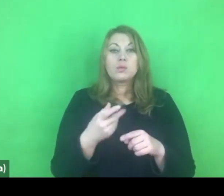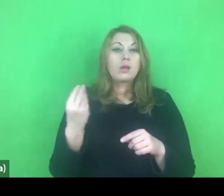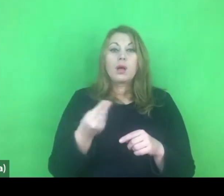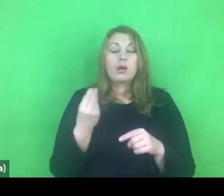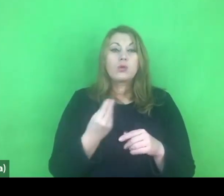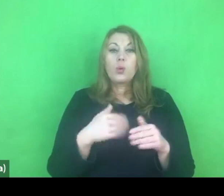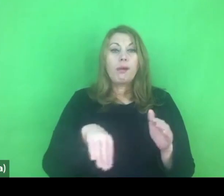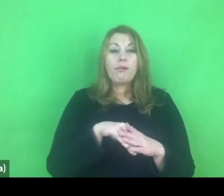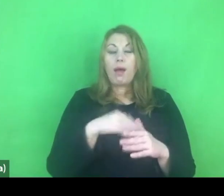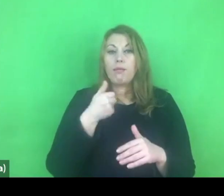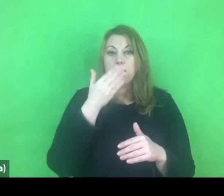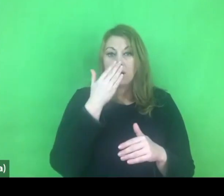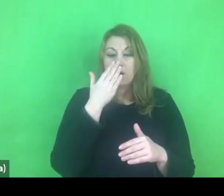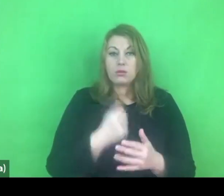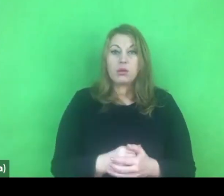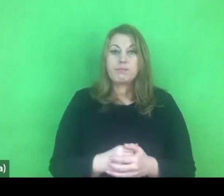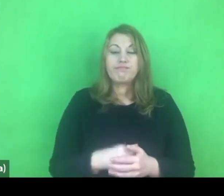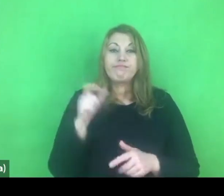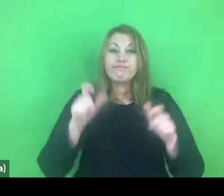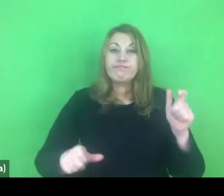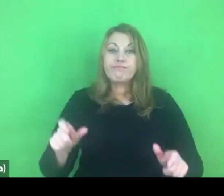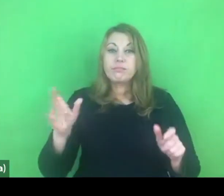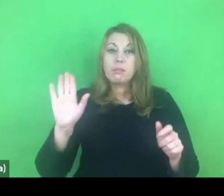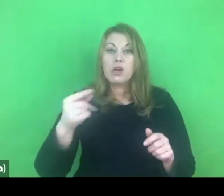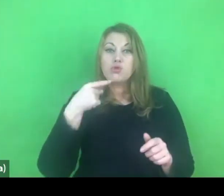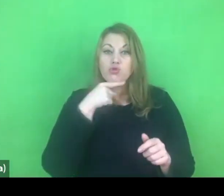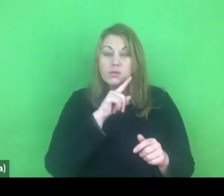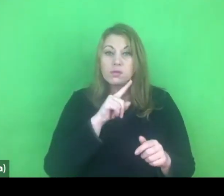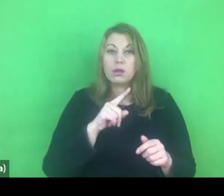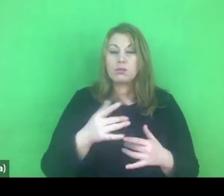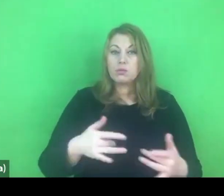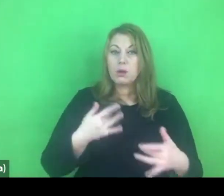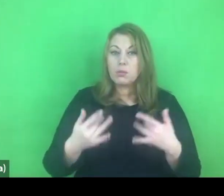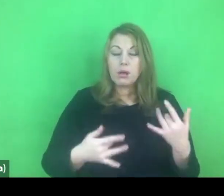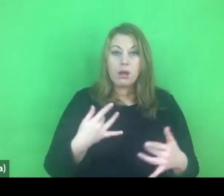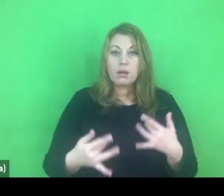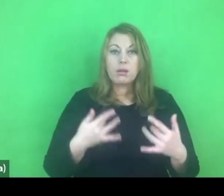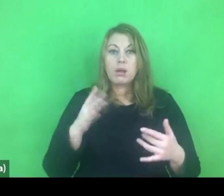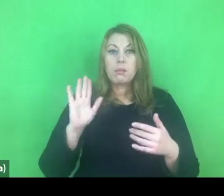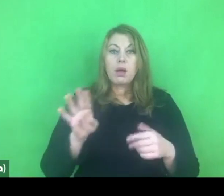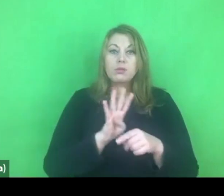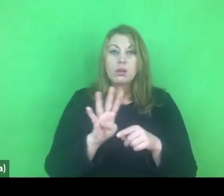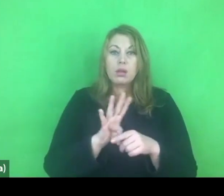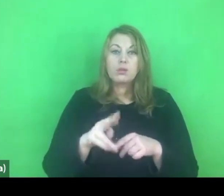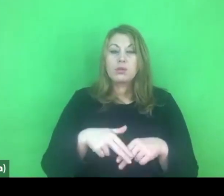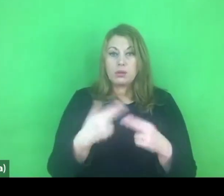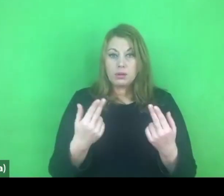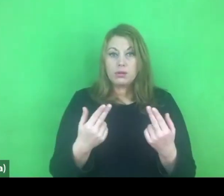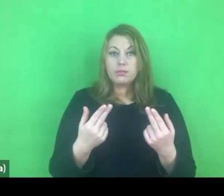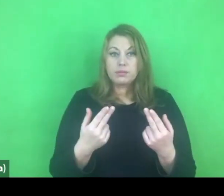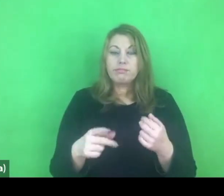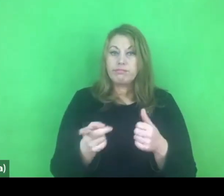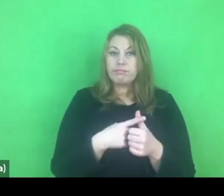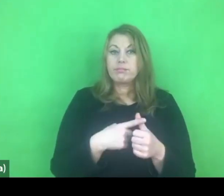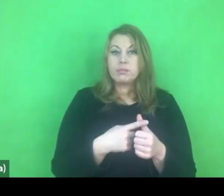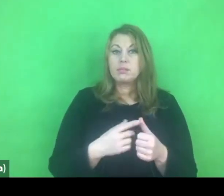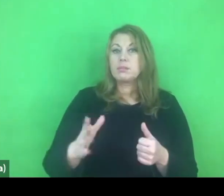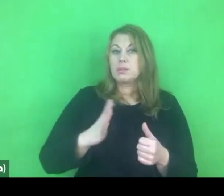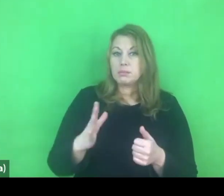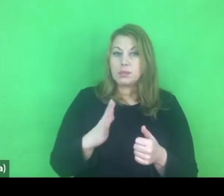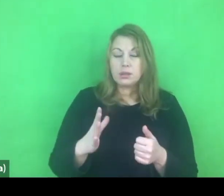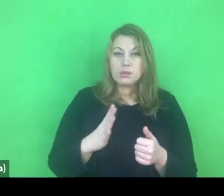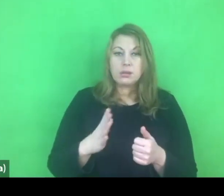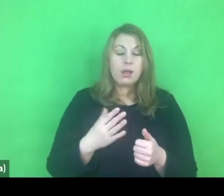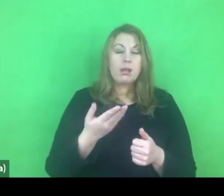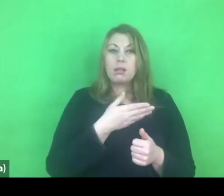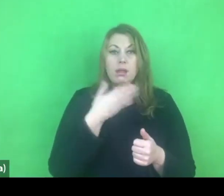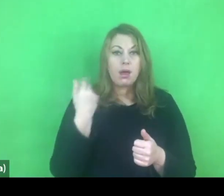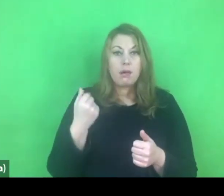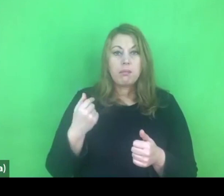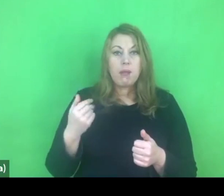Przede wszystkim dla osoby pokrzywdzonej wynika to, że w przeciągu tych 14 dni jest zabezpieczona, bo nie ma obok niej osoby stosującej przemoc.